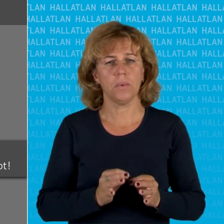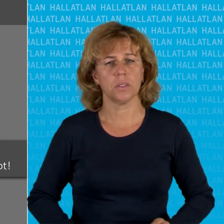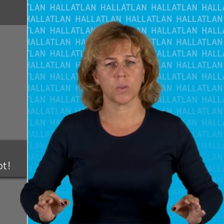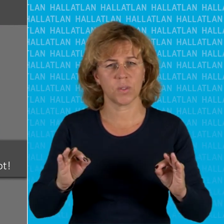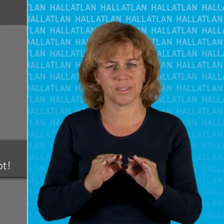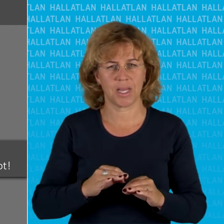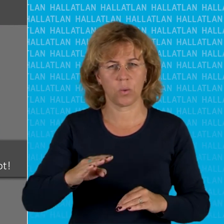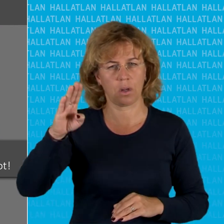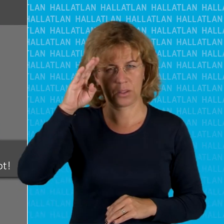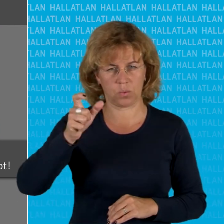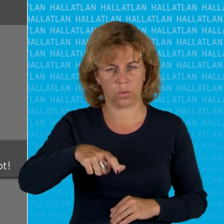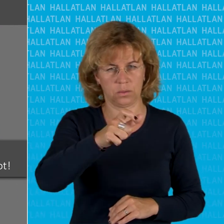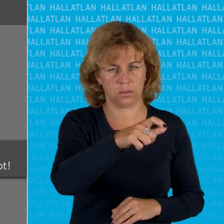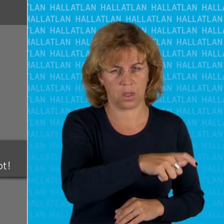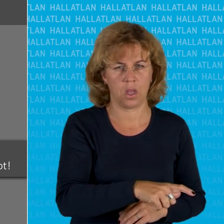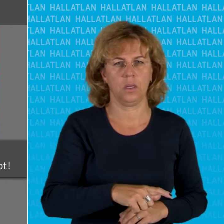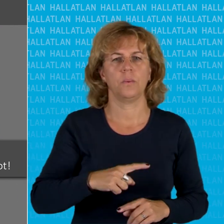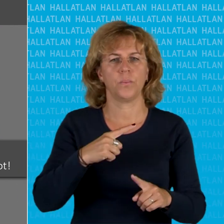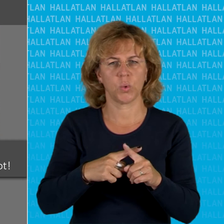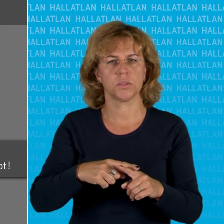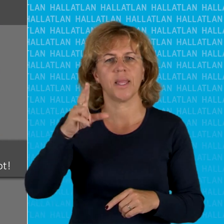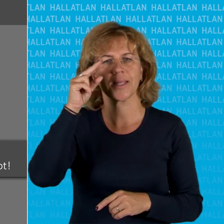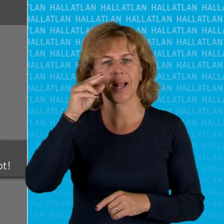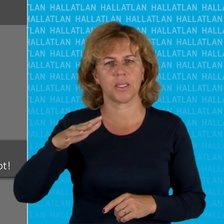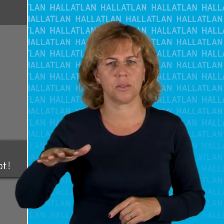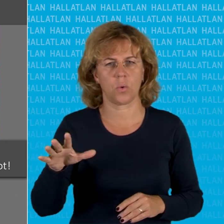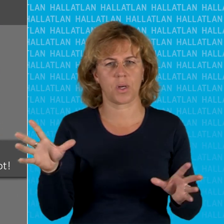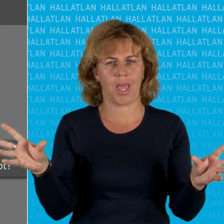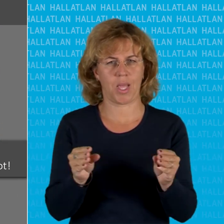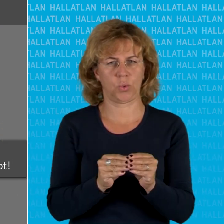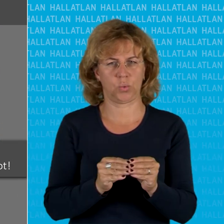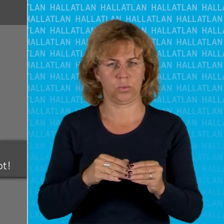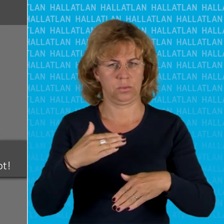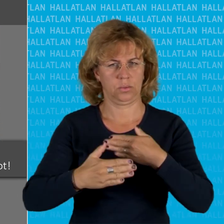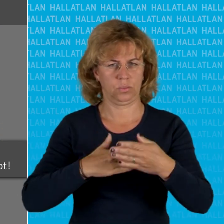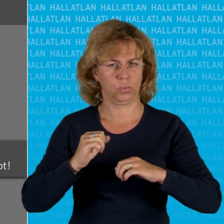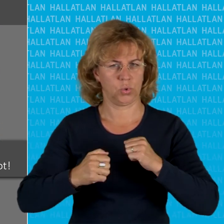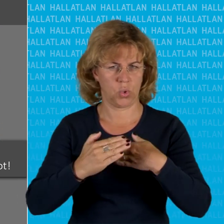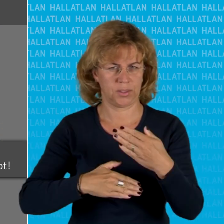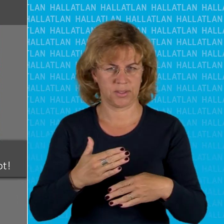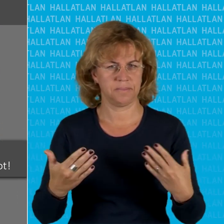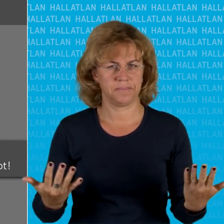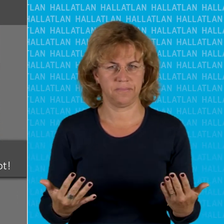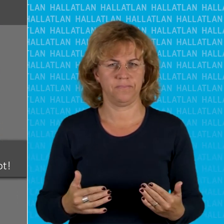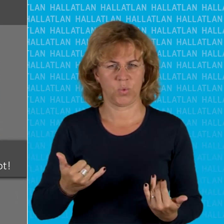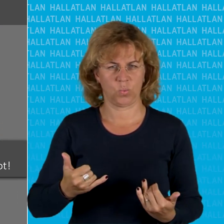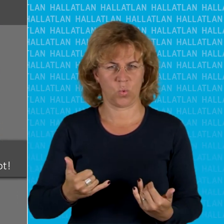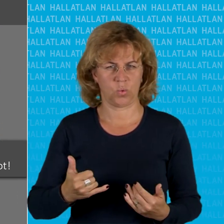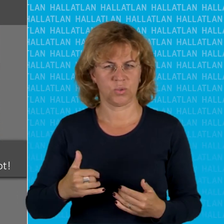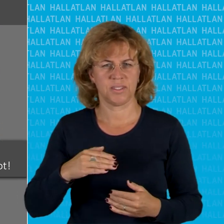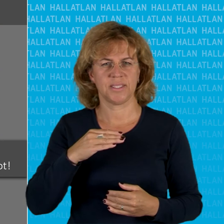Magyarország katonái – szoros együttműködésben a rendőrökkel –